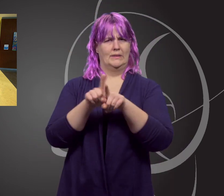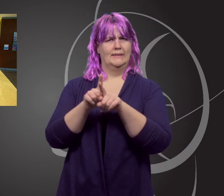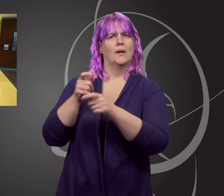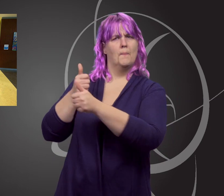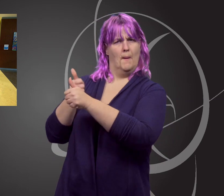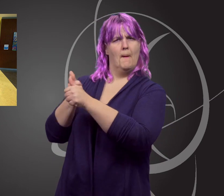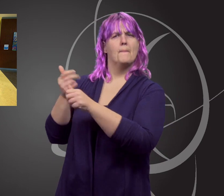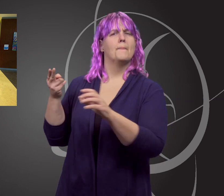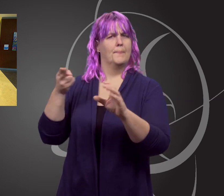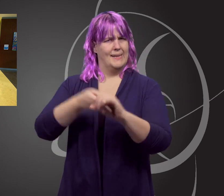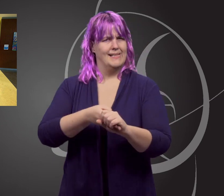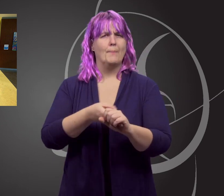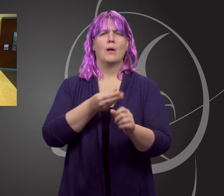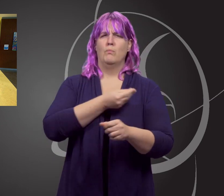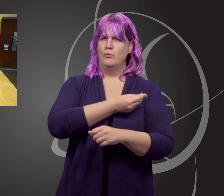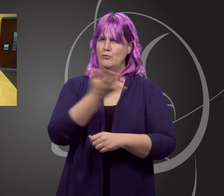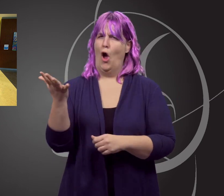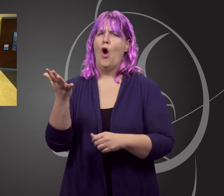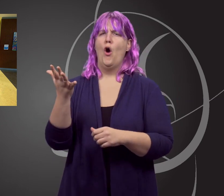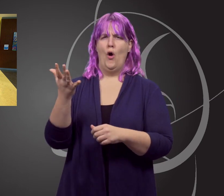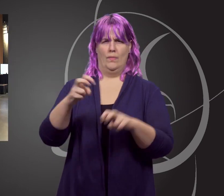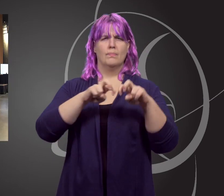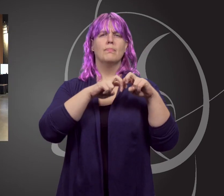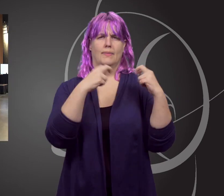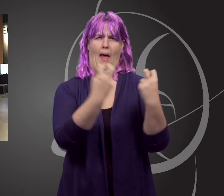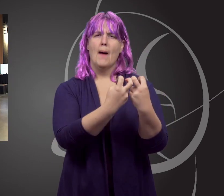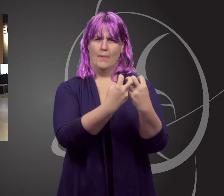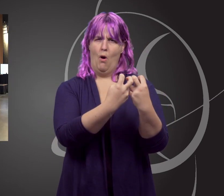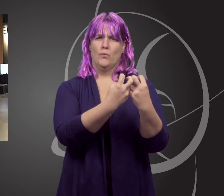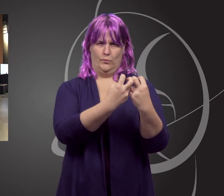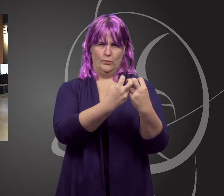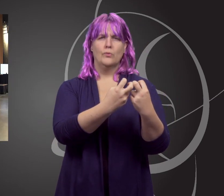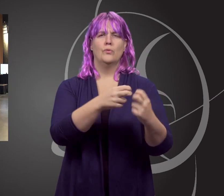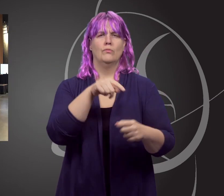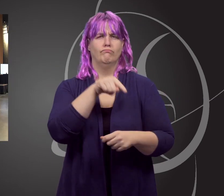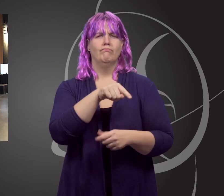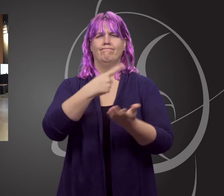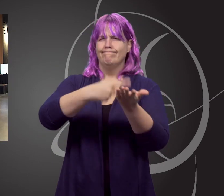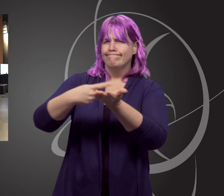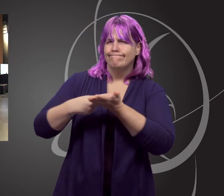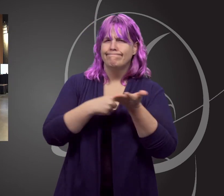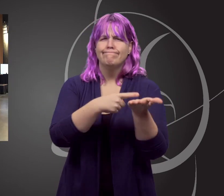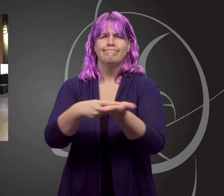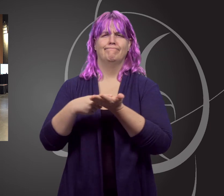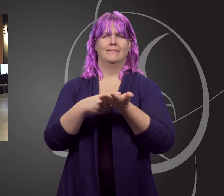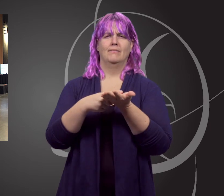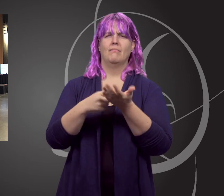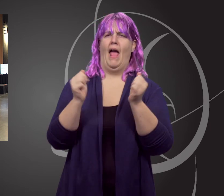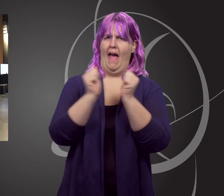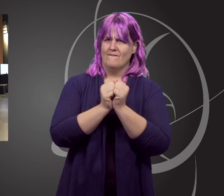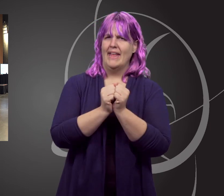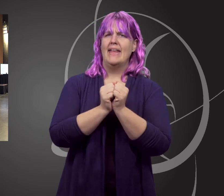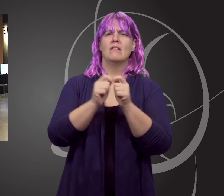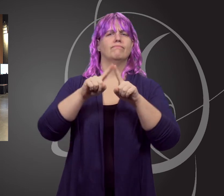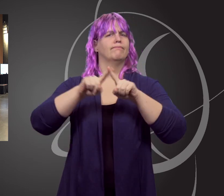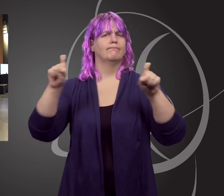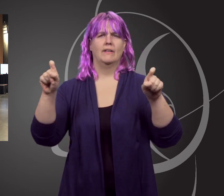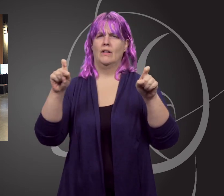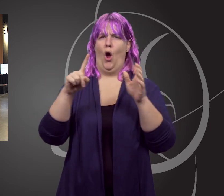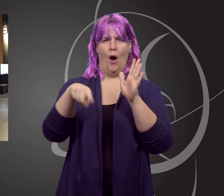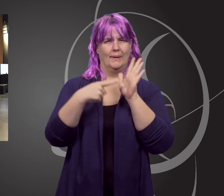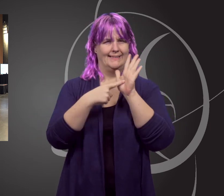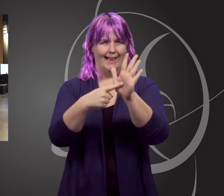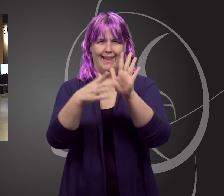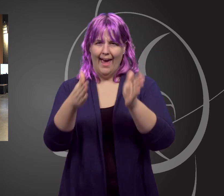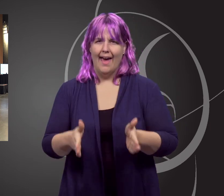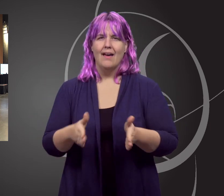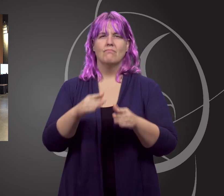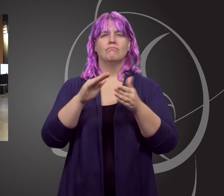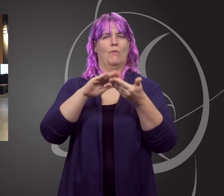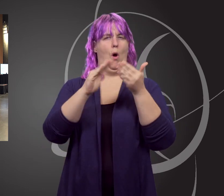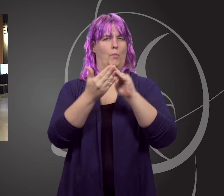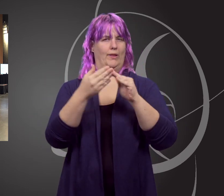Il a d’ailleurs participé à plusieurs tables rondes de discussion avec des représentants